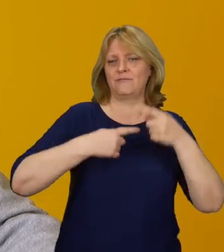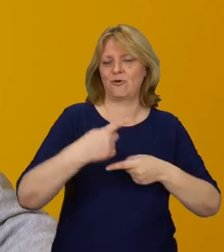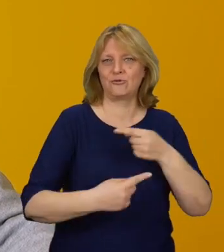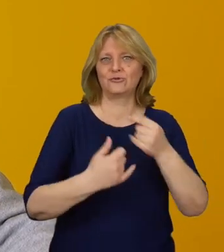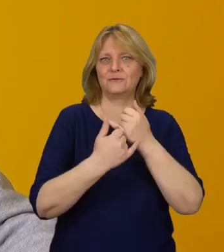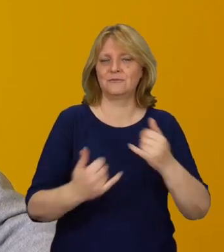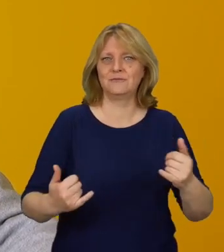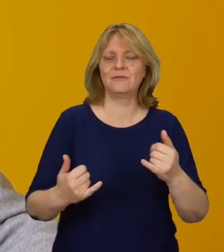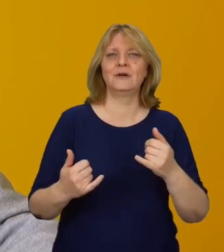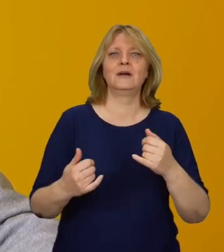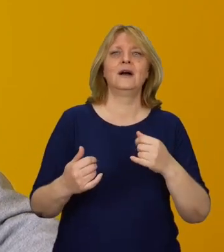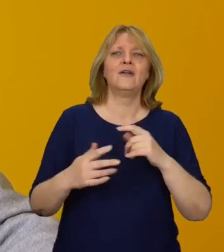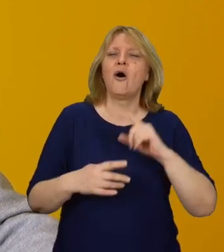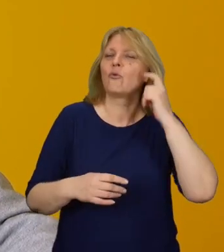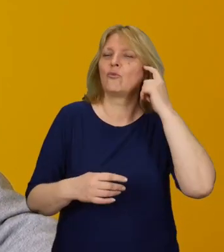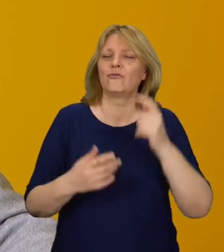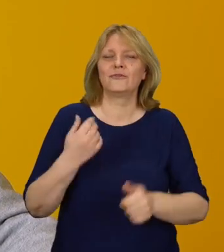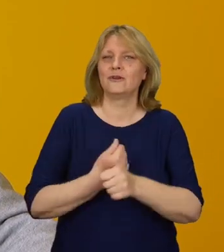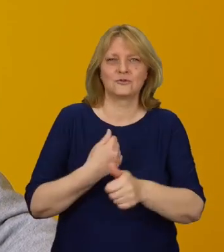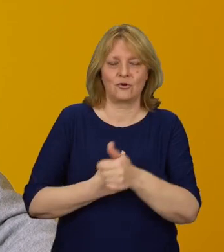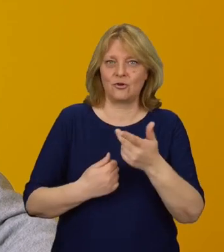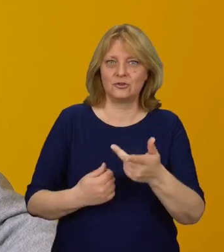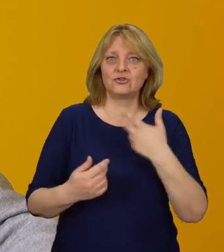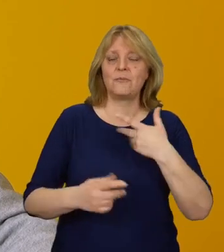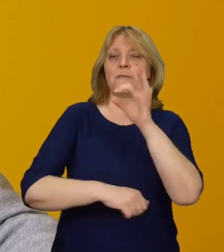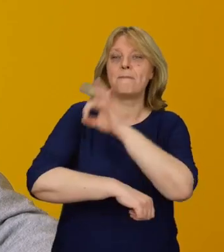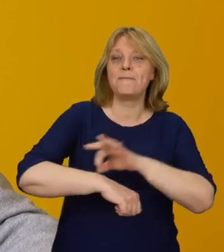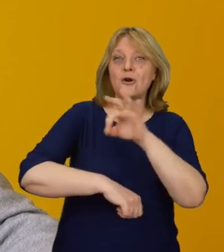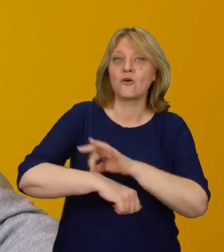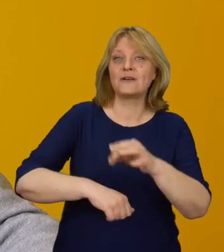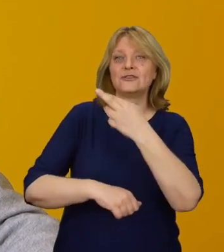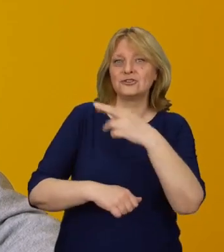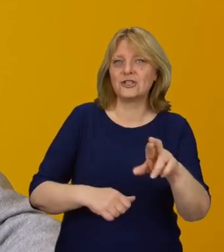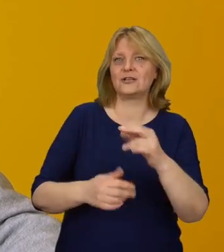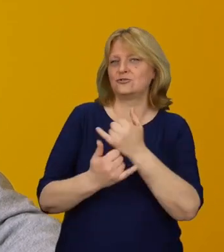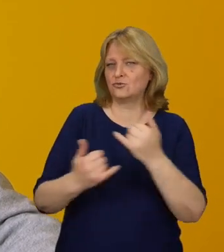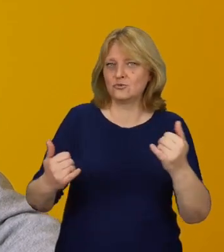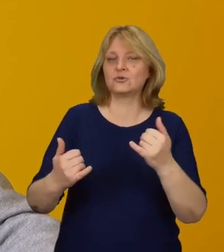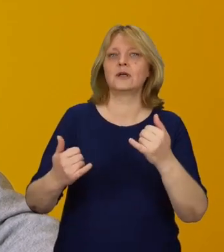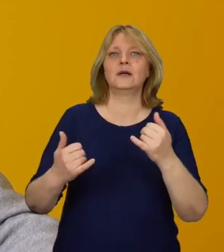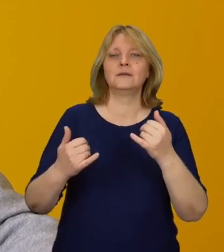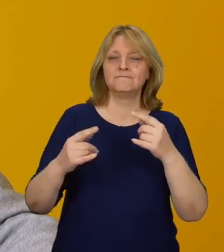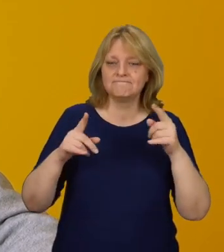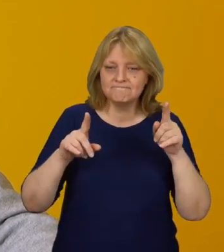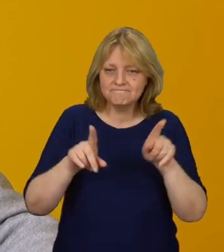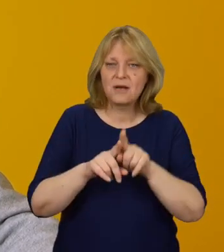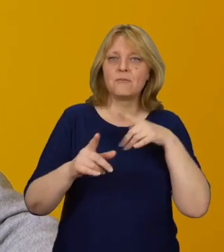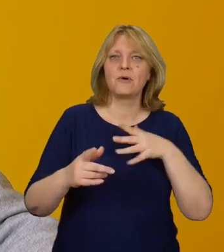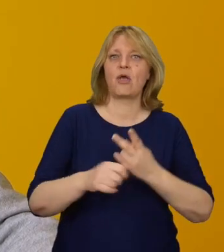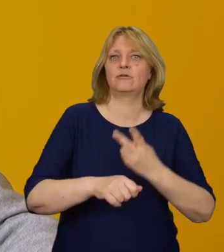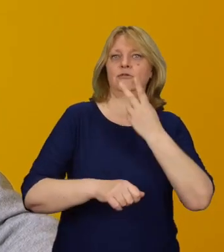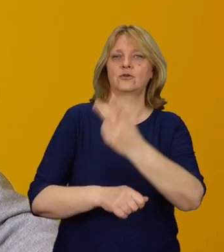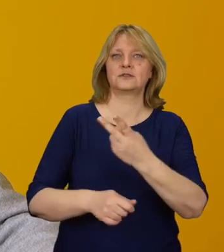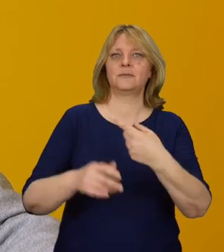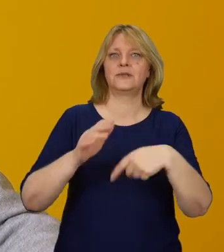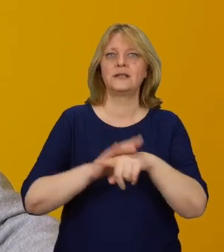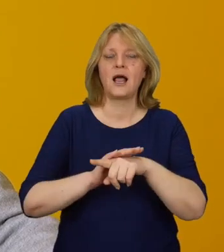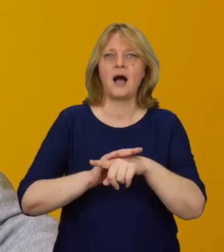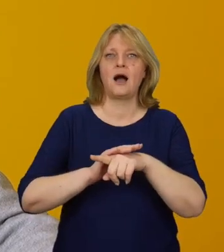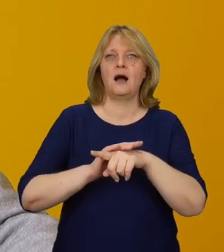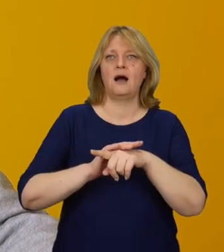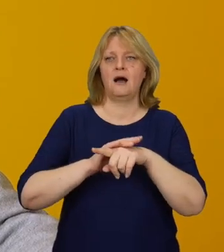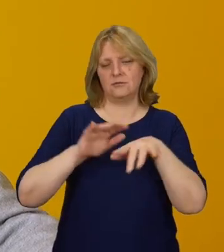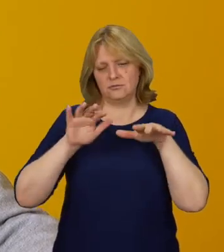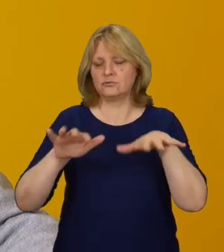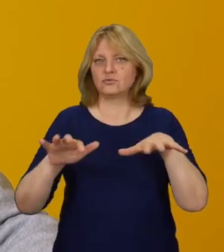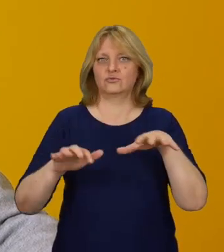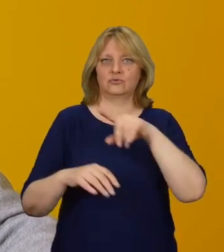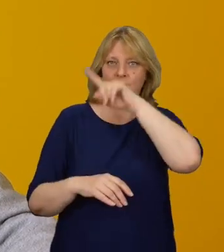i polega na projektowaniu tych rzeczy, by były dostępne dla możliwie największej liczby osób